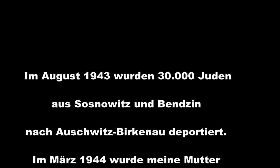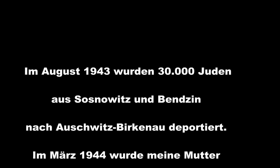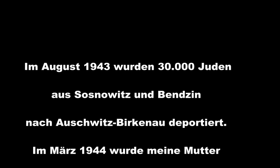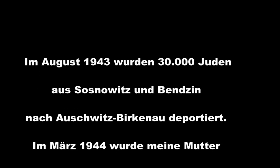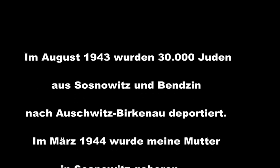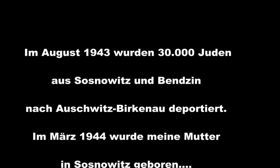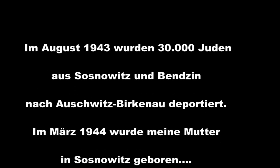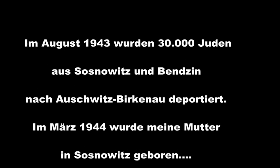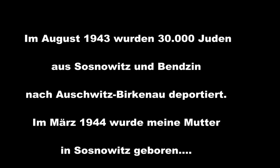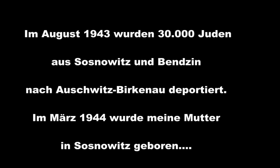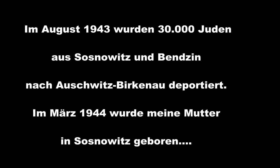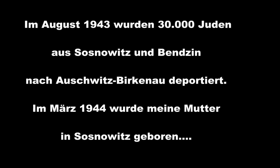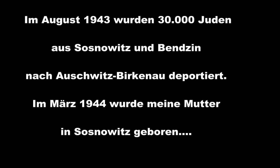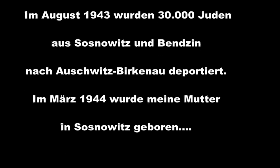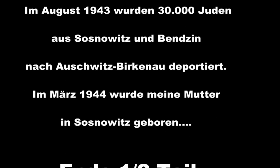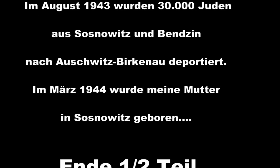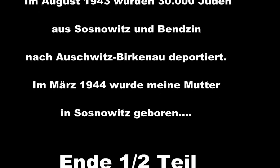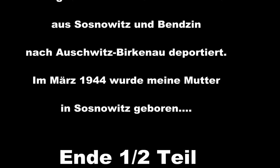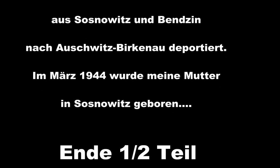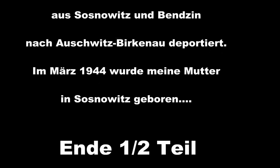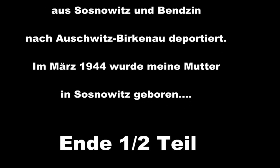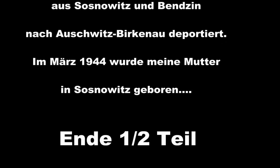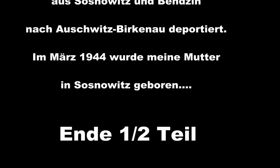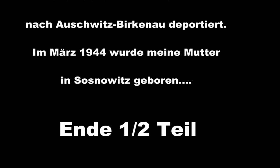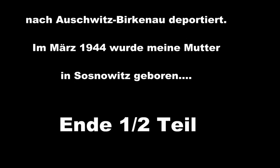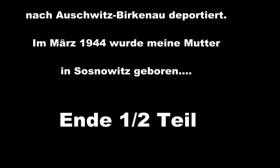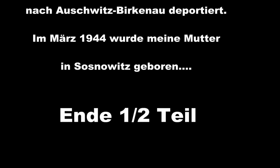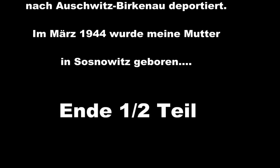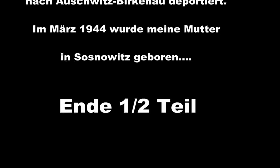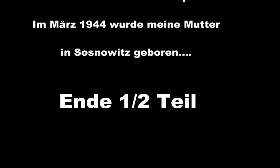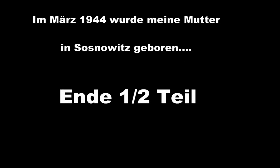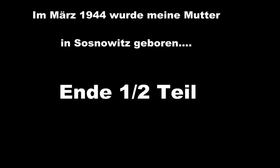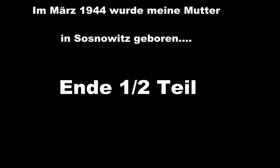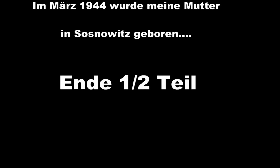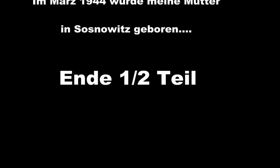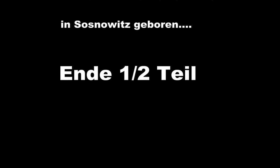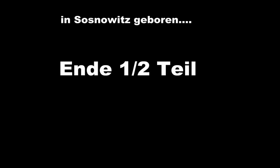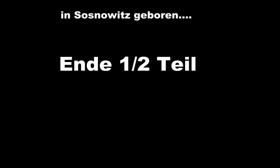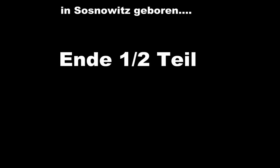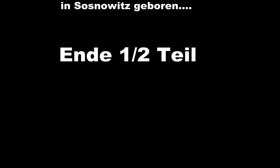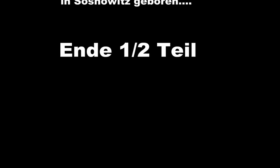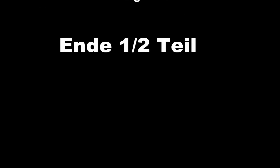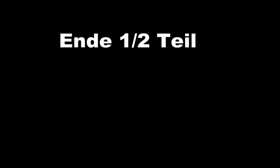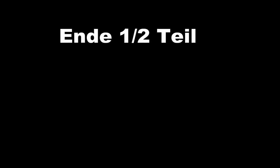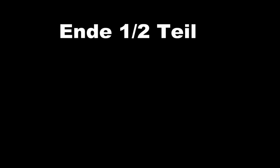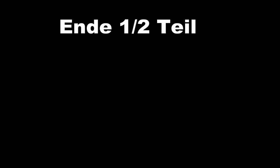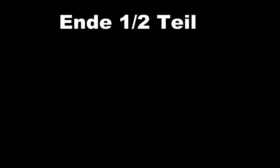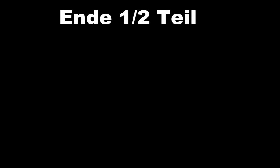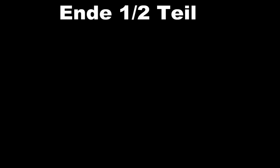Im August 1943 wurden 30.000 Juden aus Sosnowitz und Bendzin nach Auschwitz-Birkenau deportiert. Im März 1944 wurde meine Mutter in Sosnowitz geboren. Ende 1/2 Teil